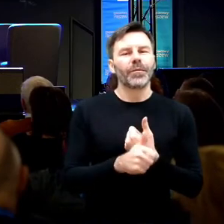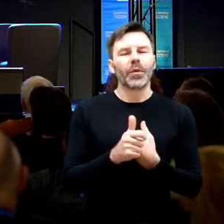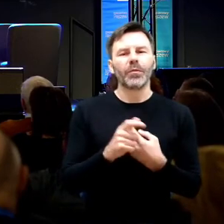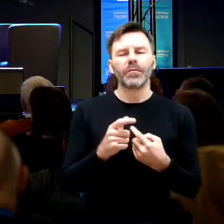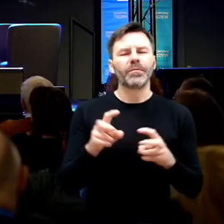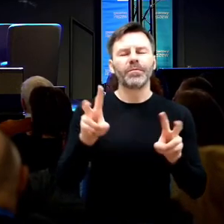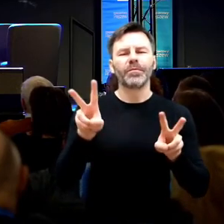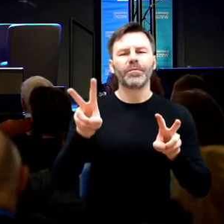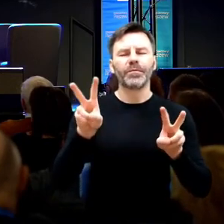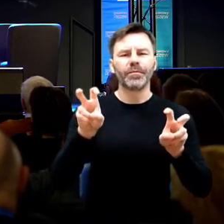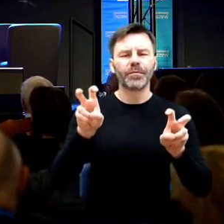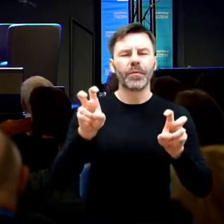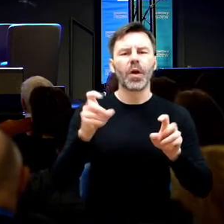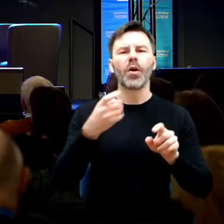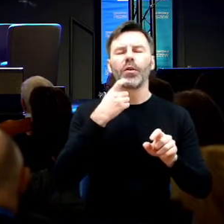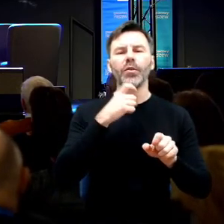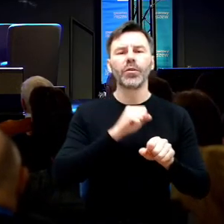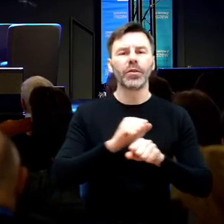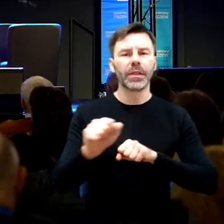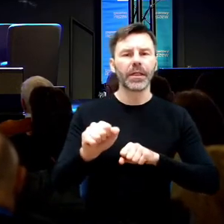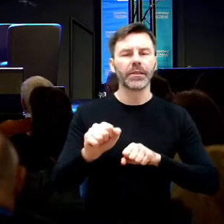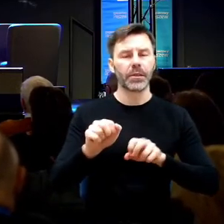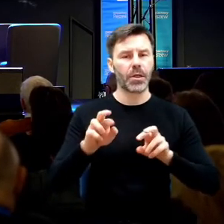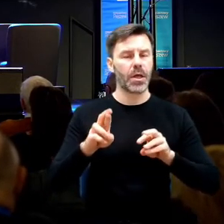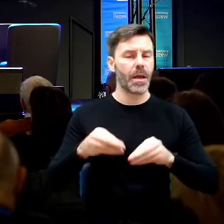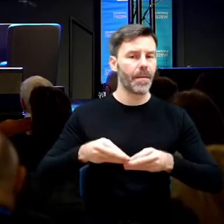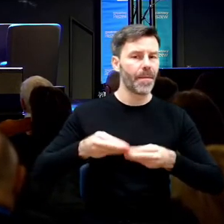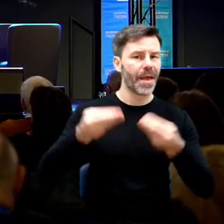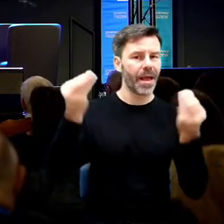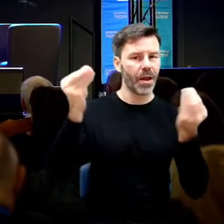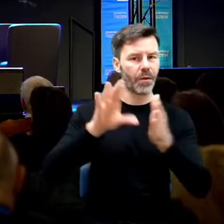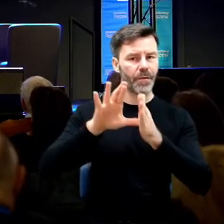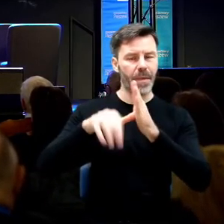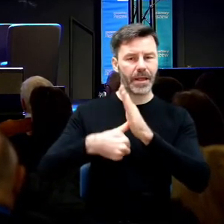czy być może, czym powinien być rozwój miasta, zrównoważony rozwój miasta dodajmy.